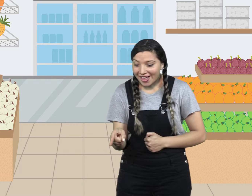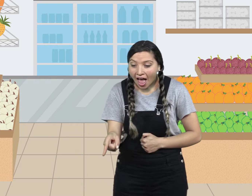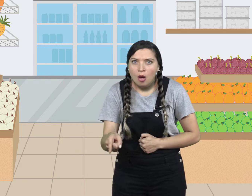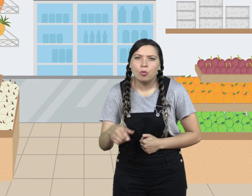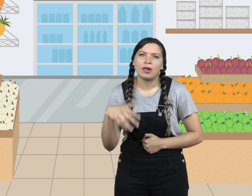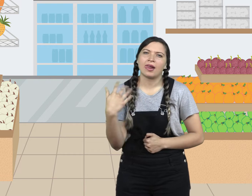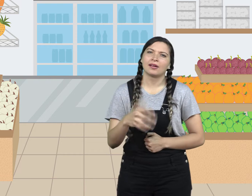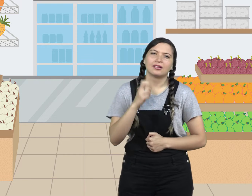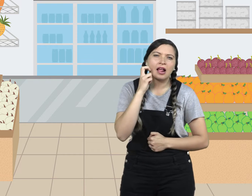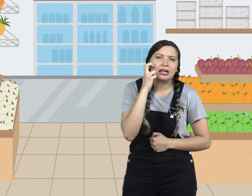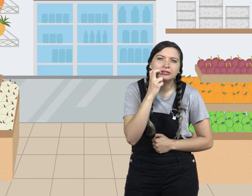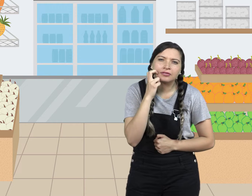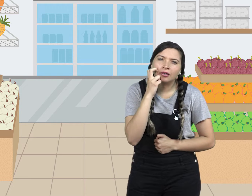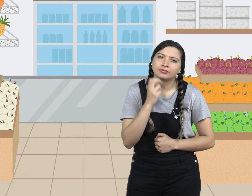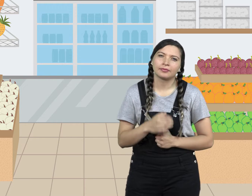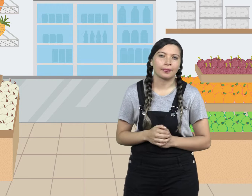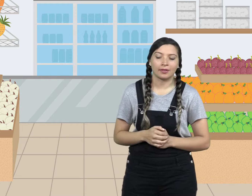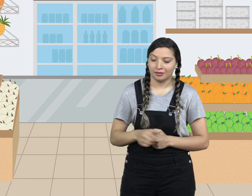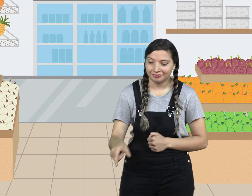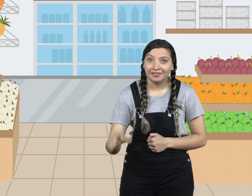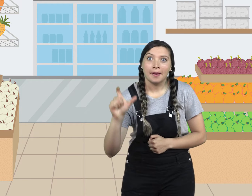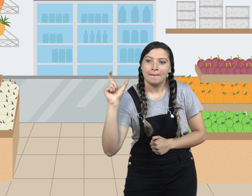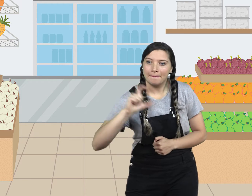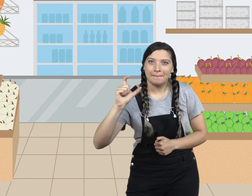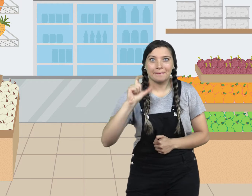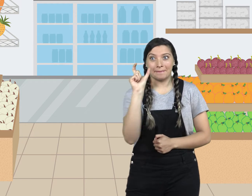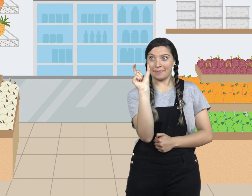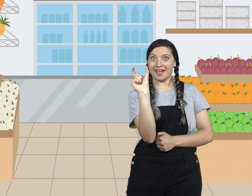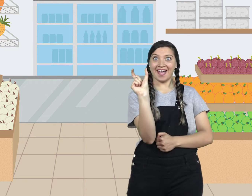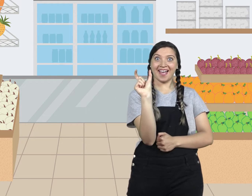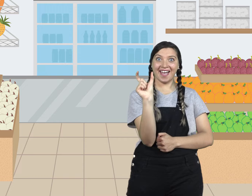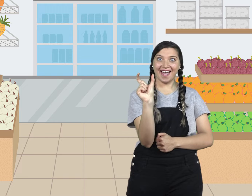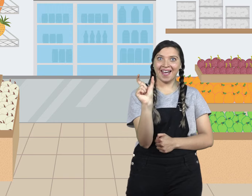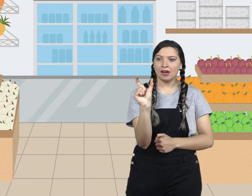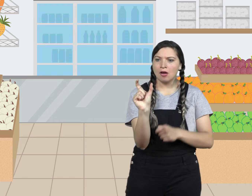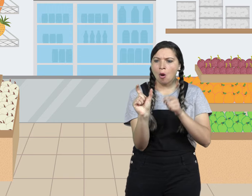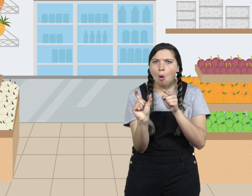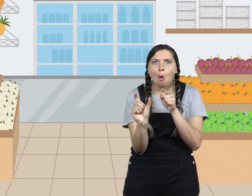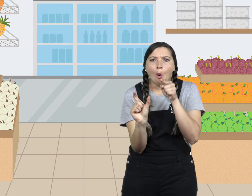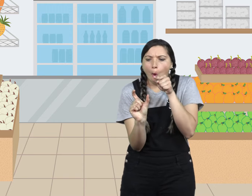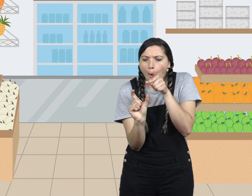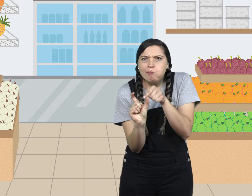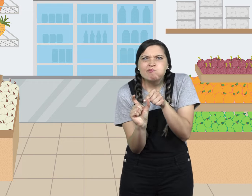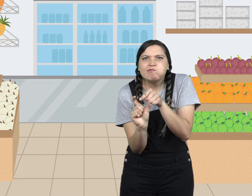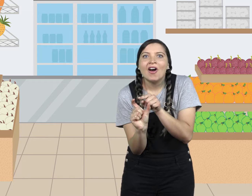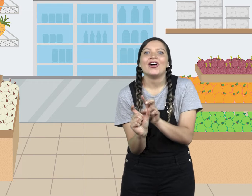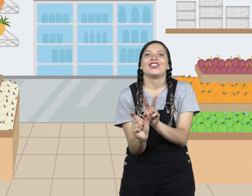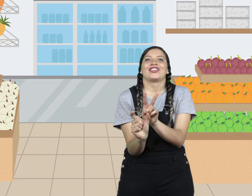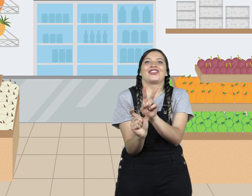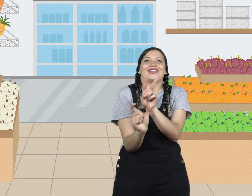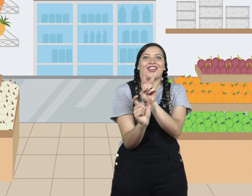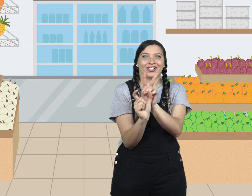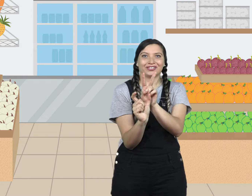Tenemos también deliciosos chicles, en cada cajita vienen dos unidades,